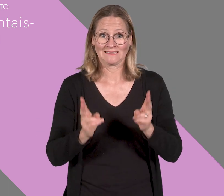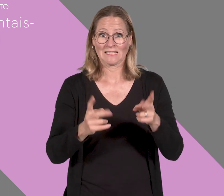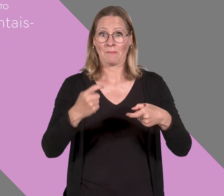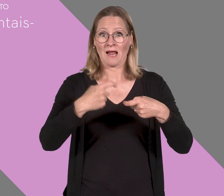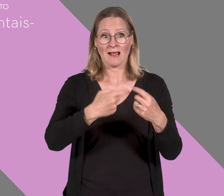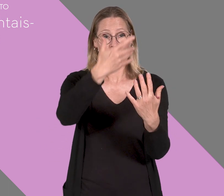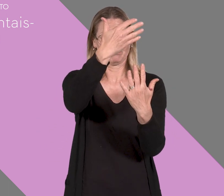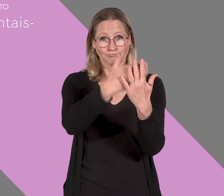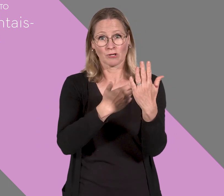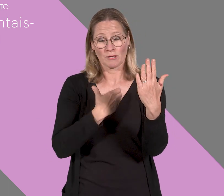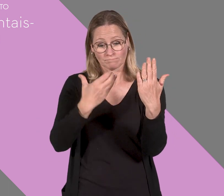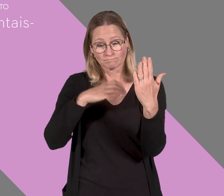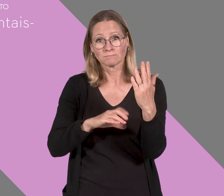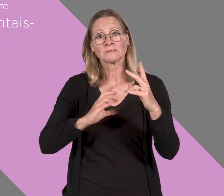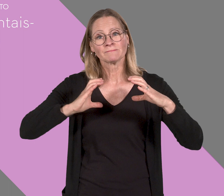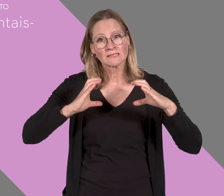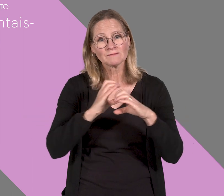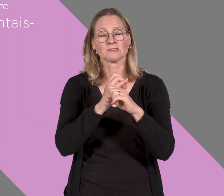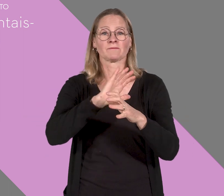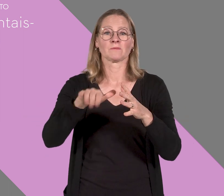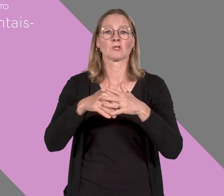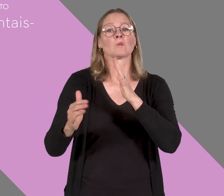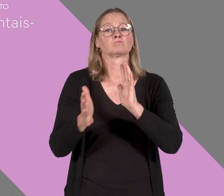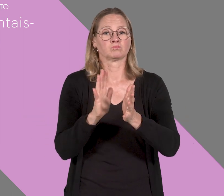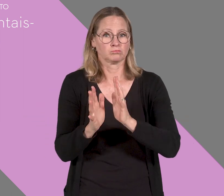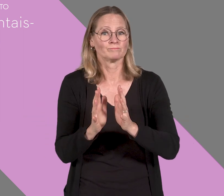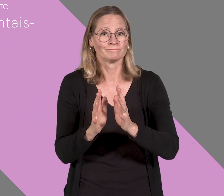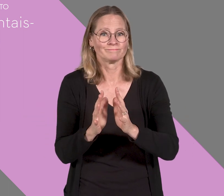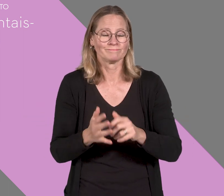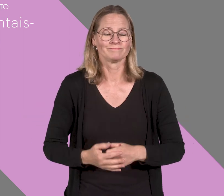Saman linkin takaa löydät myös viitotun tiivistelmän postauksesta.